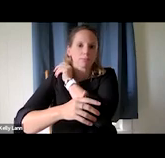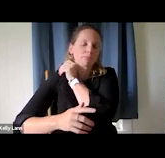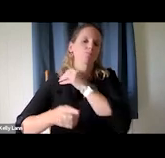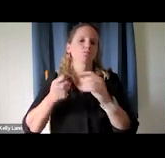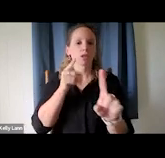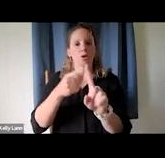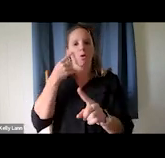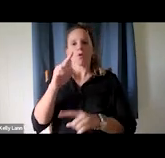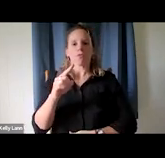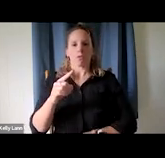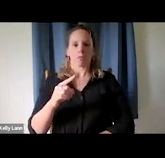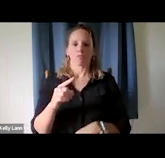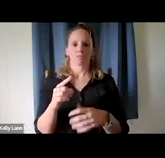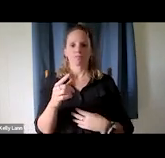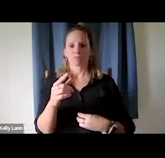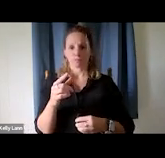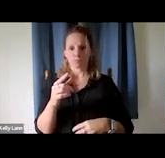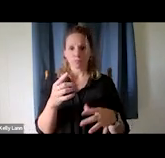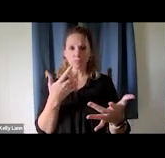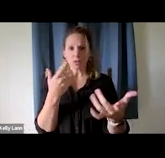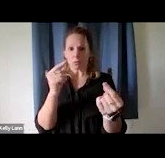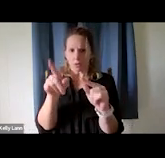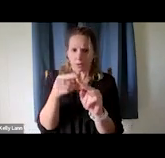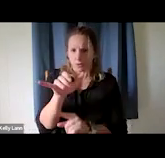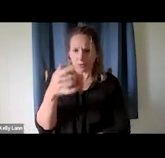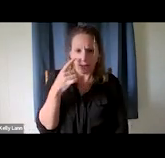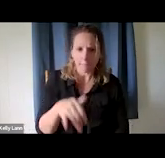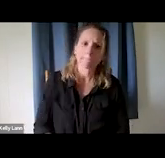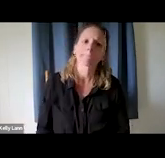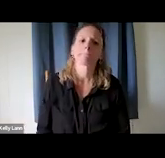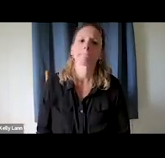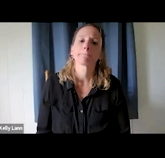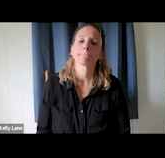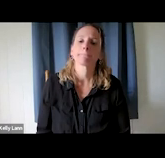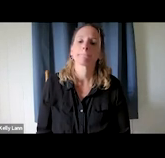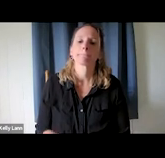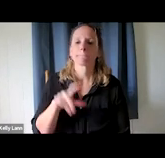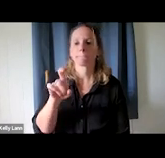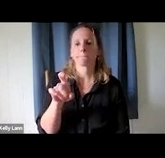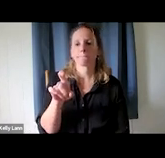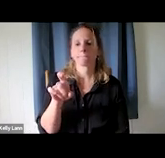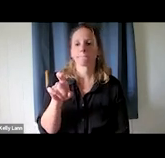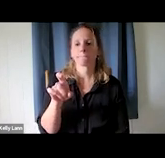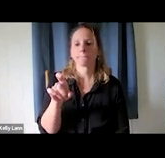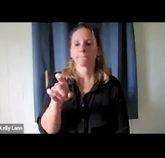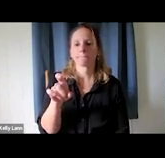una narración histórica y actual al DDS? Necesito apartarme para poder ver.